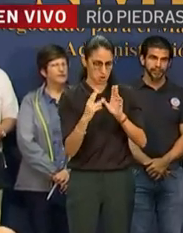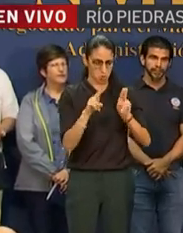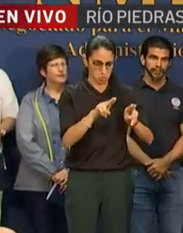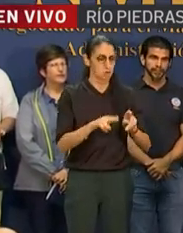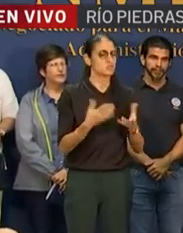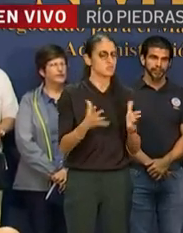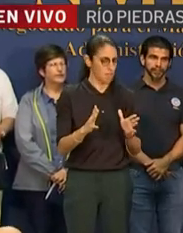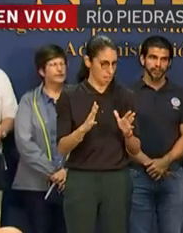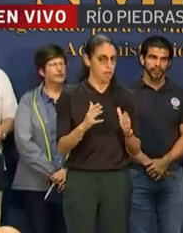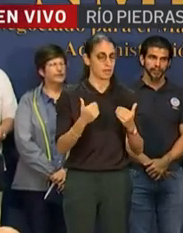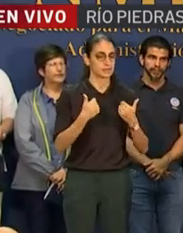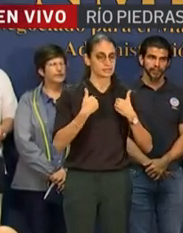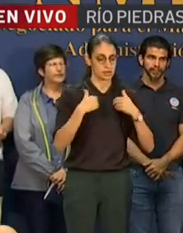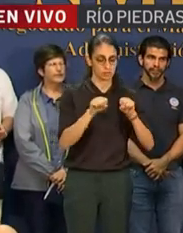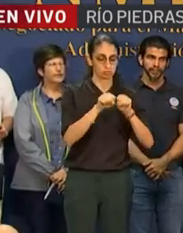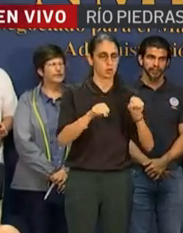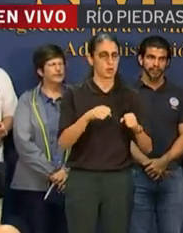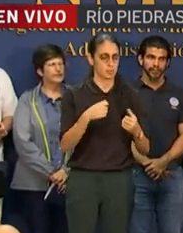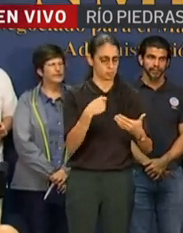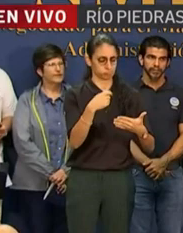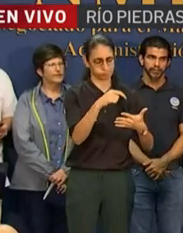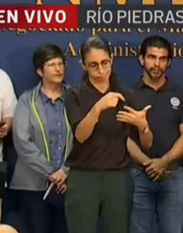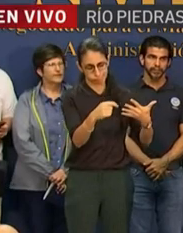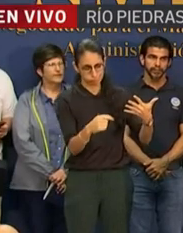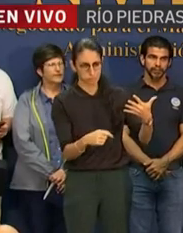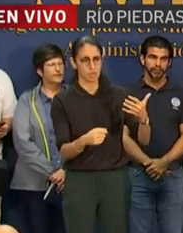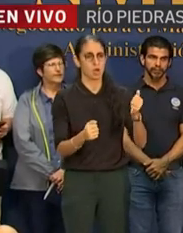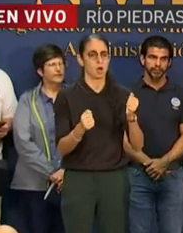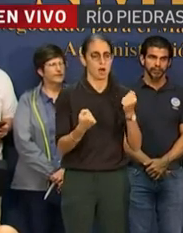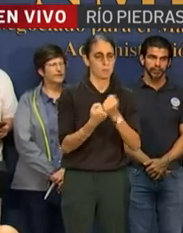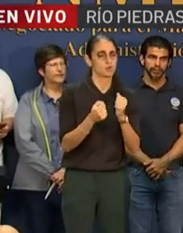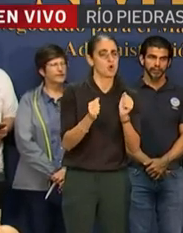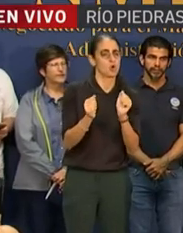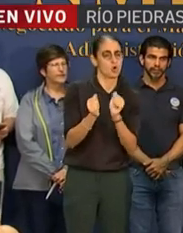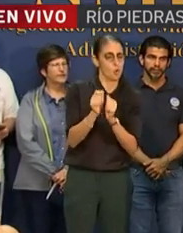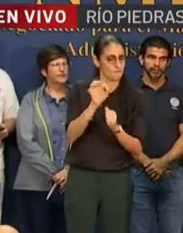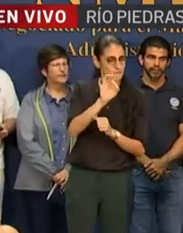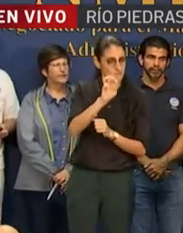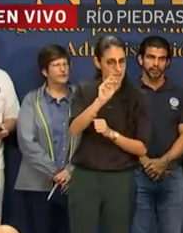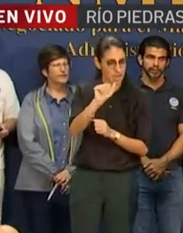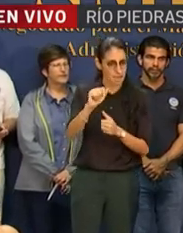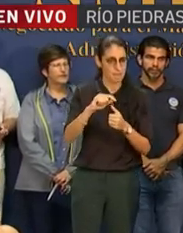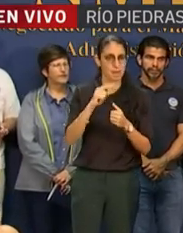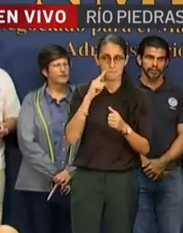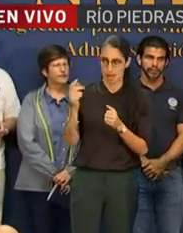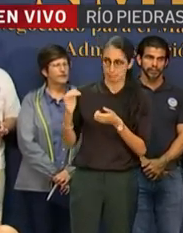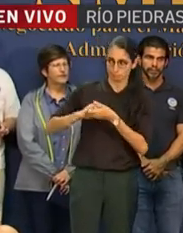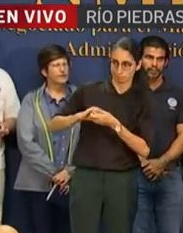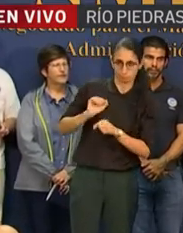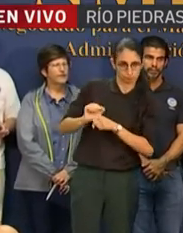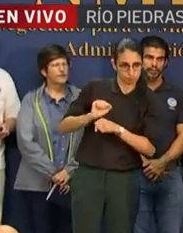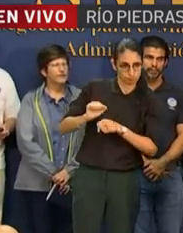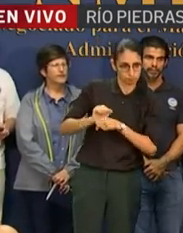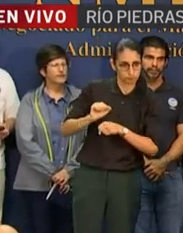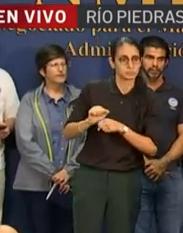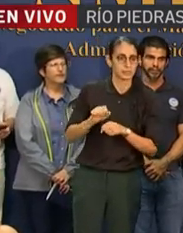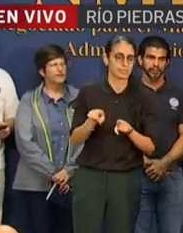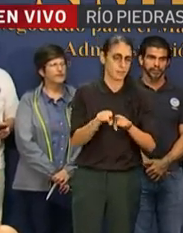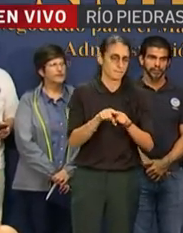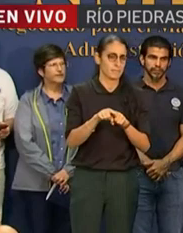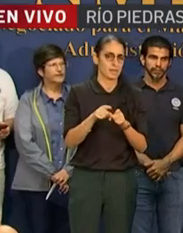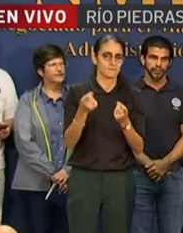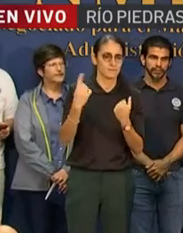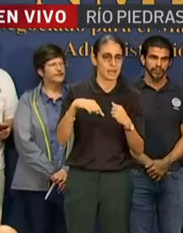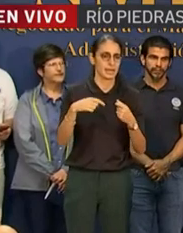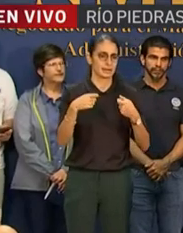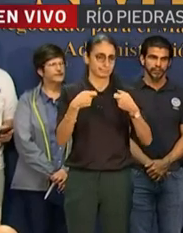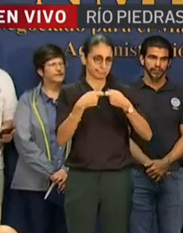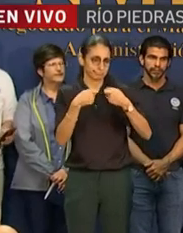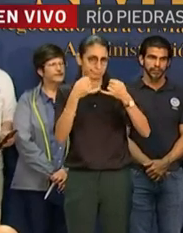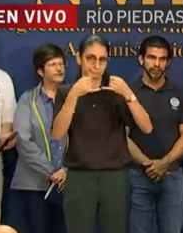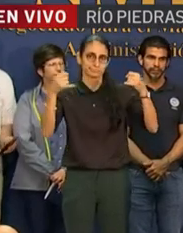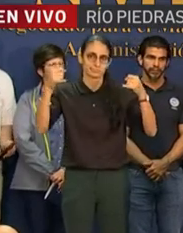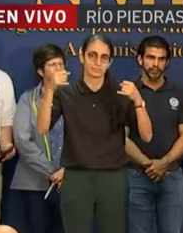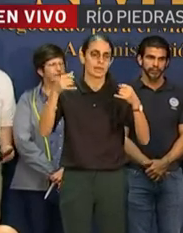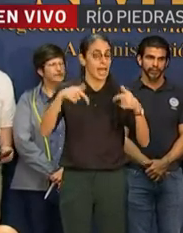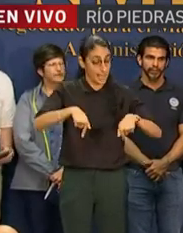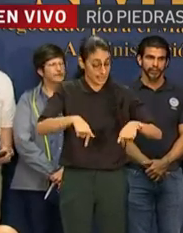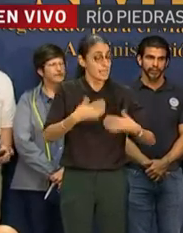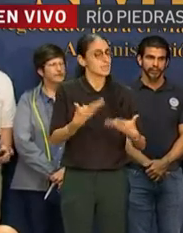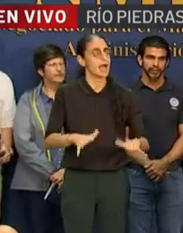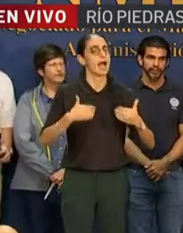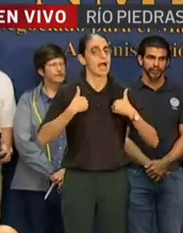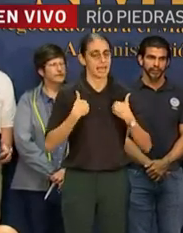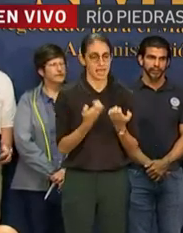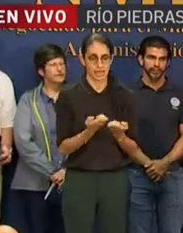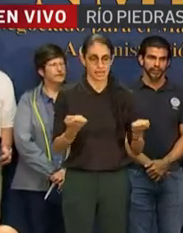LA TORMENTA TROPICAL. EN CUANTO